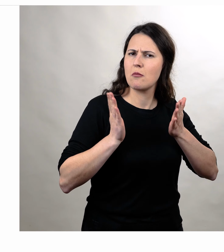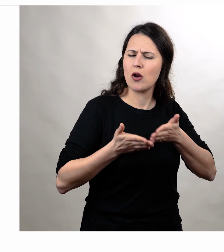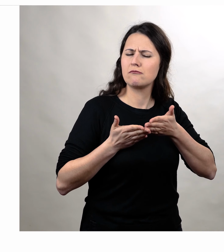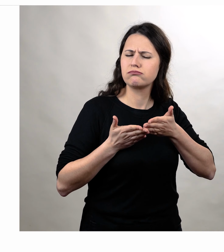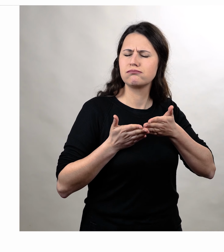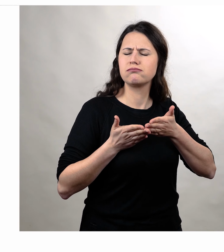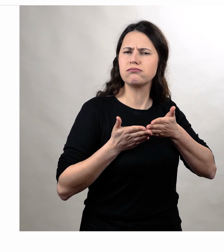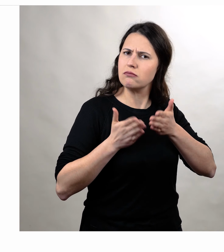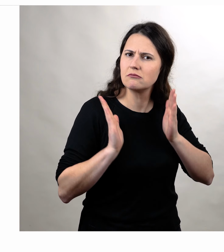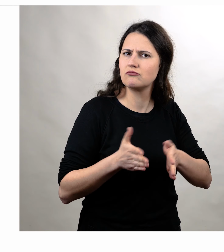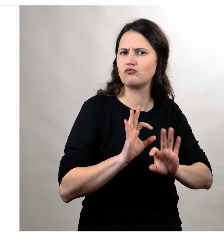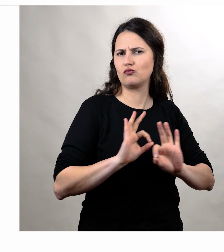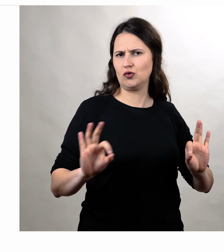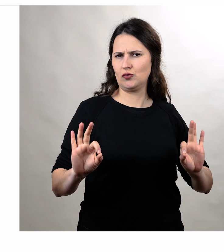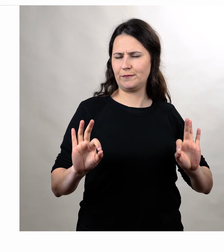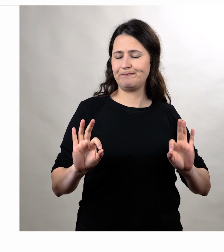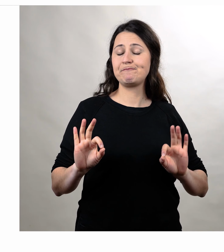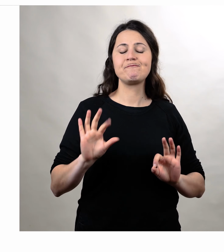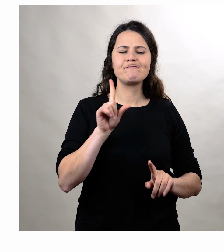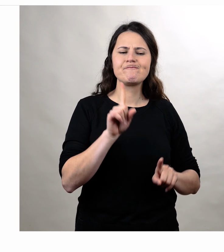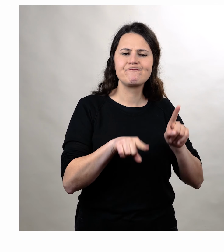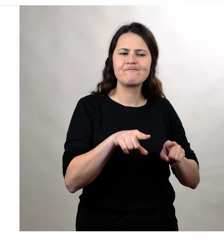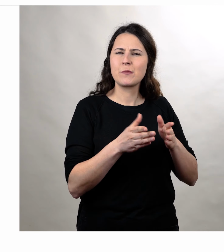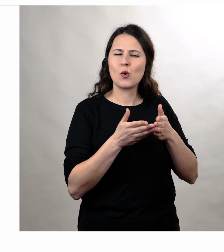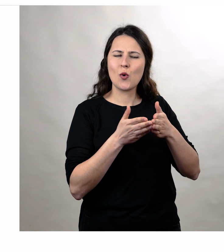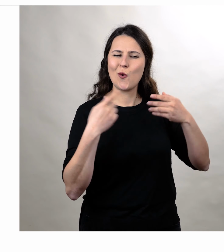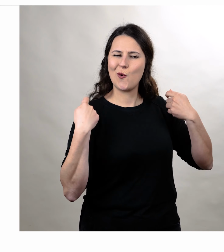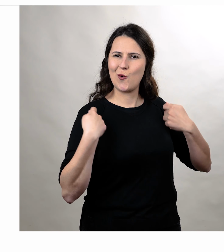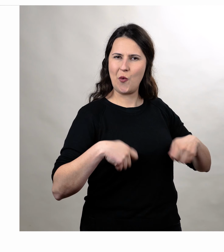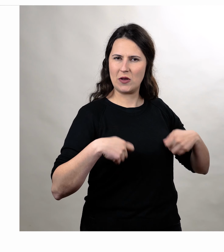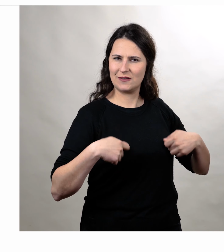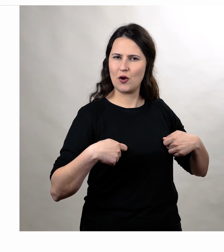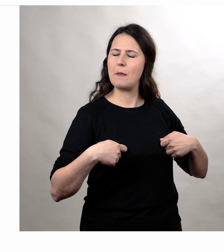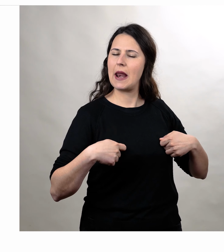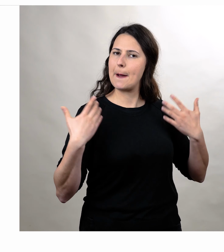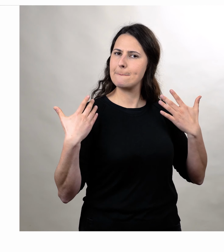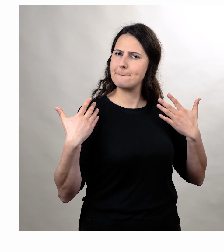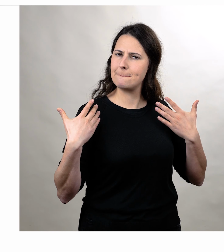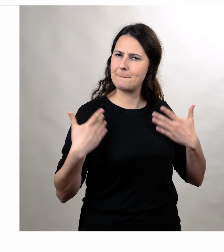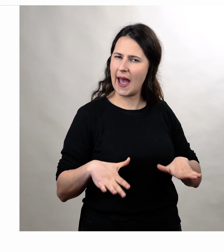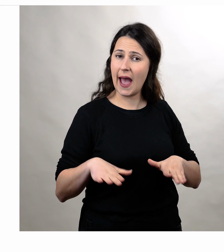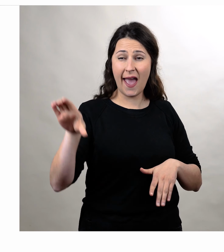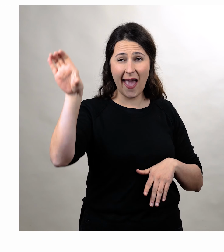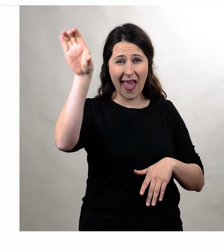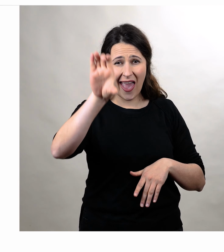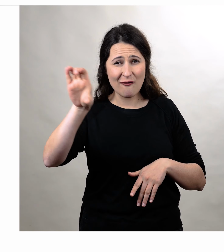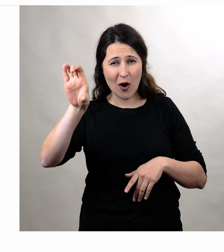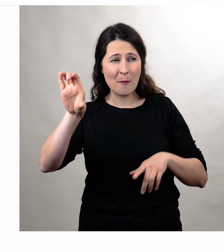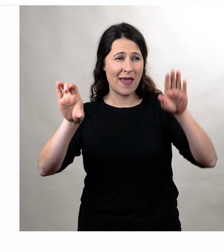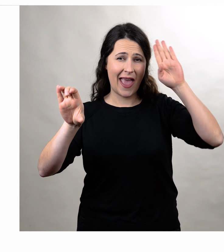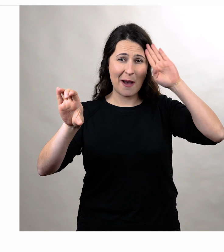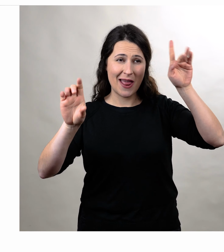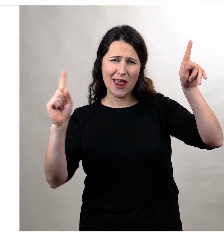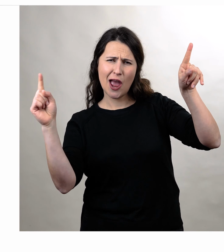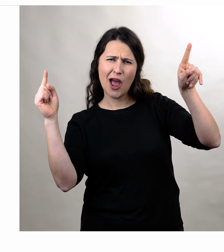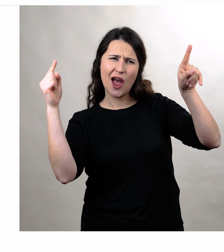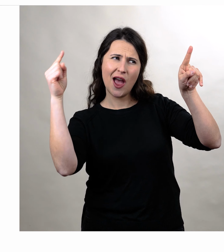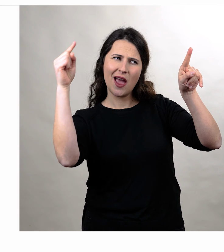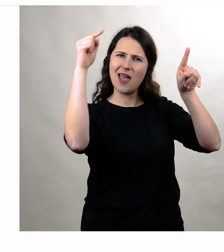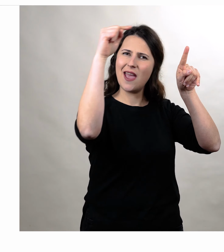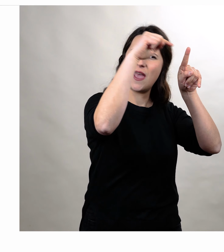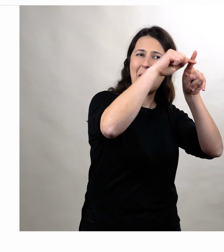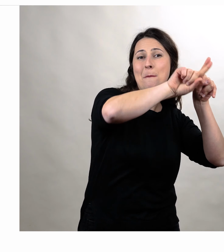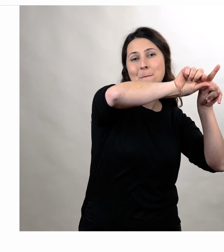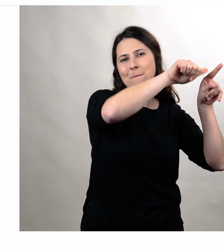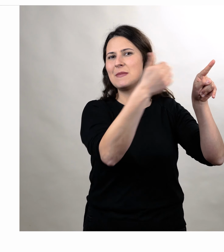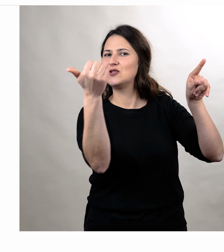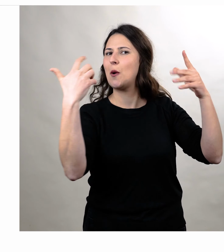Ορισμένα από αυτά τα κρουαζιερόπλοια έχουν πραγματοποιήσει και υπερατλαντικά δρομολόγια.